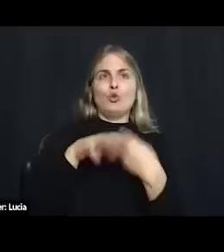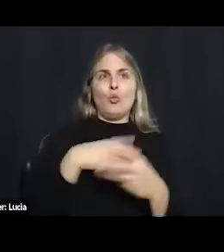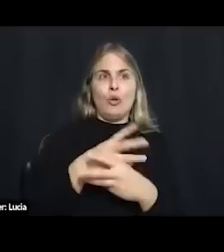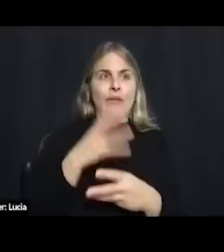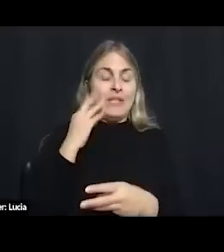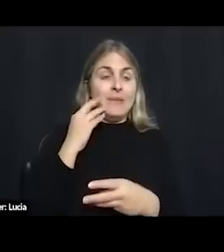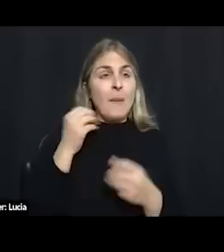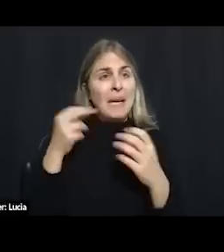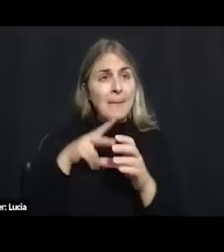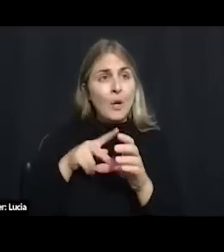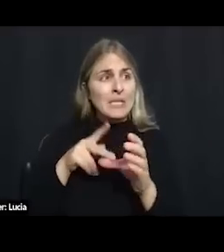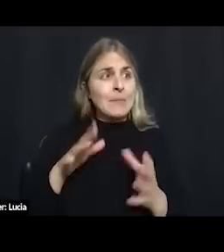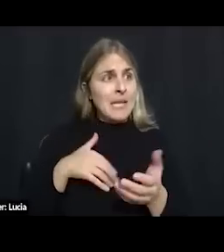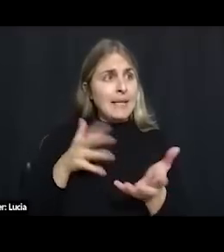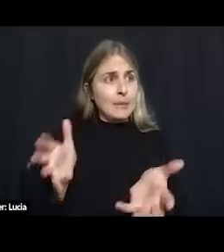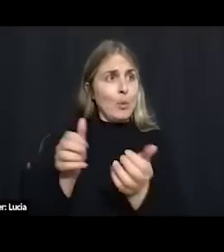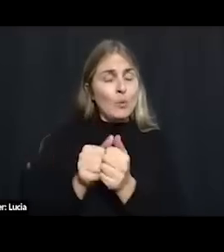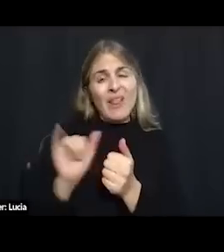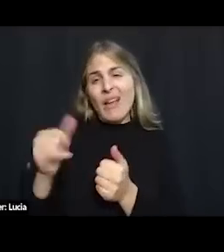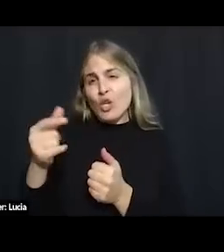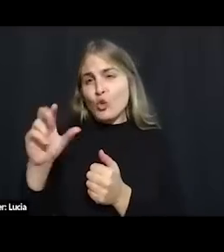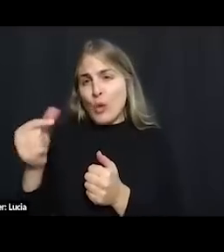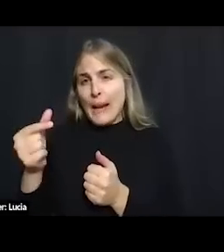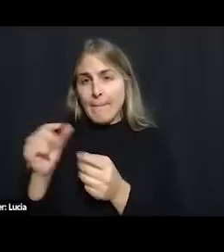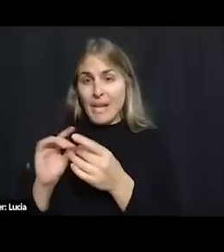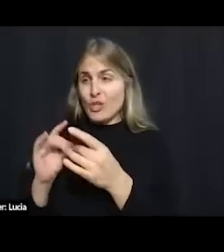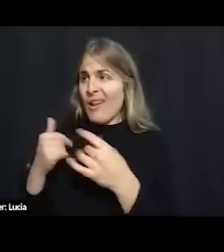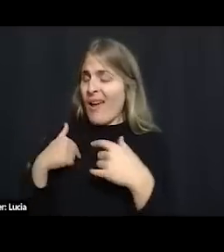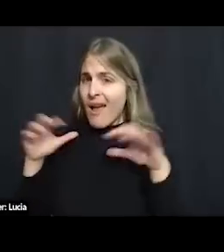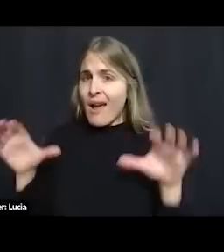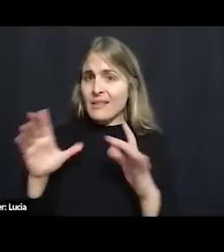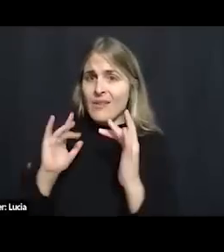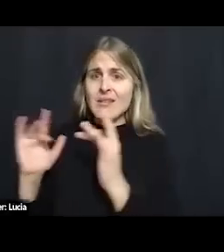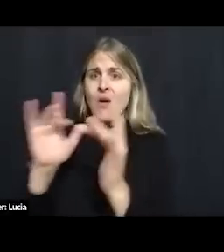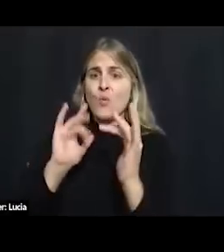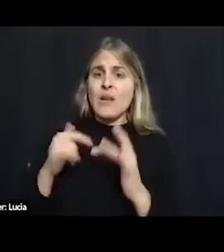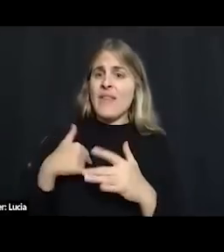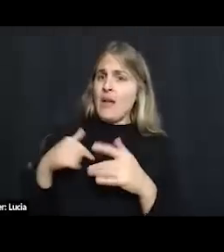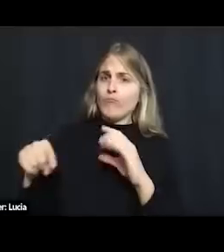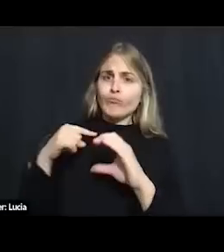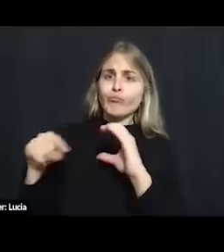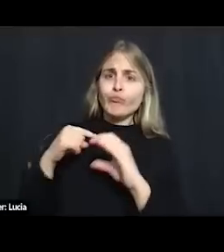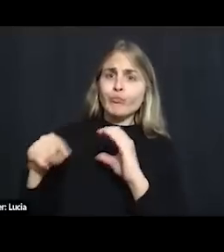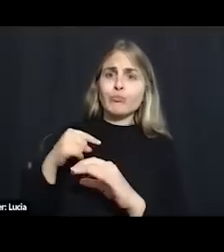tenían redes activas, como mencionó Greg. Recibían mensajes tras mensaje de texto en su teléfono cuando hablaba con ellos